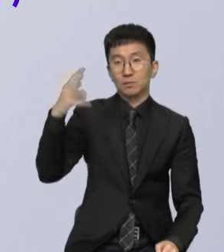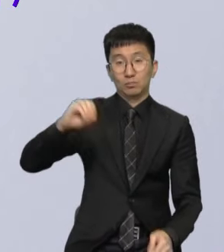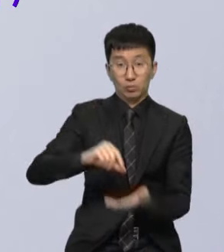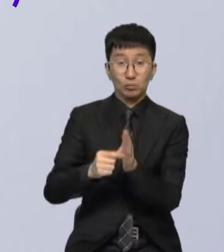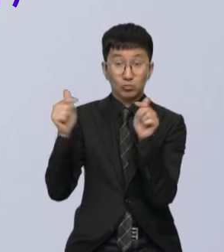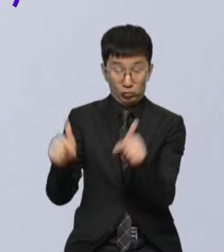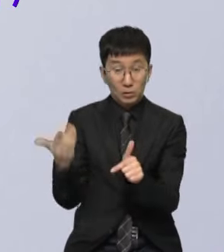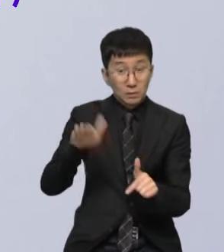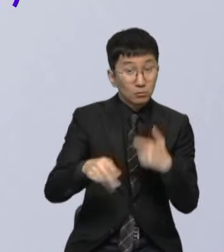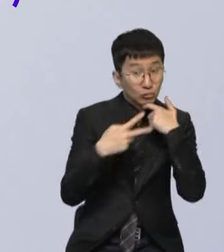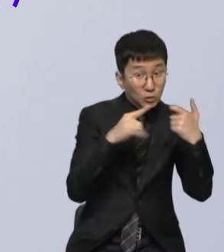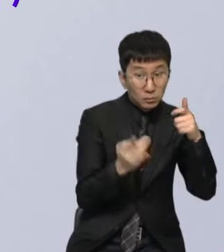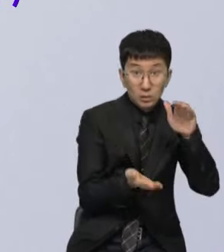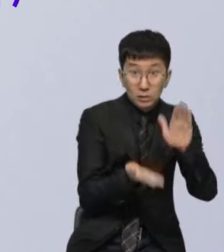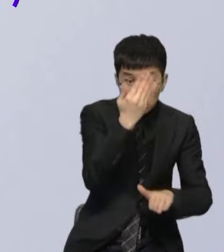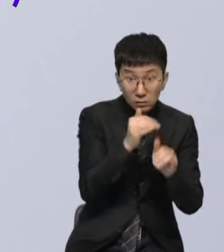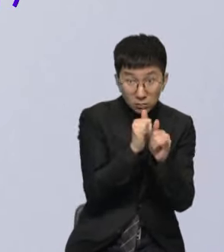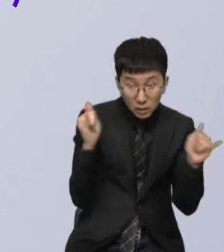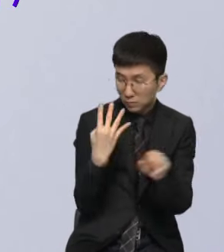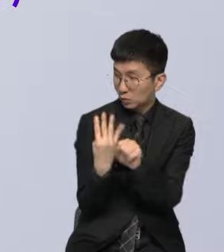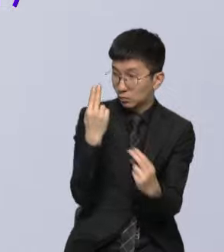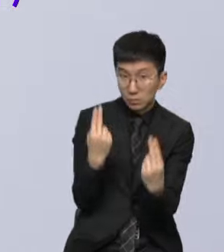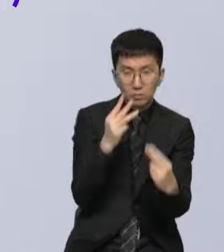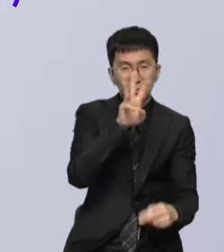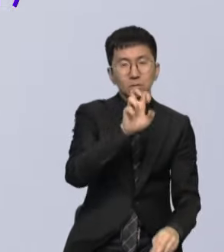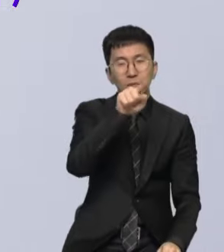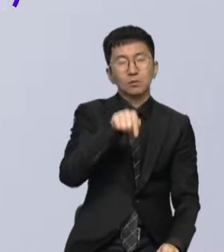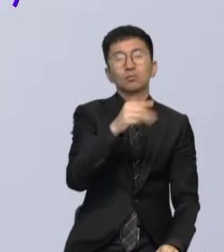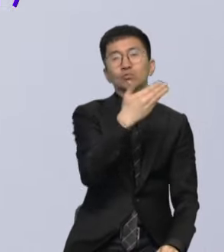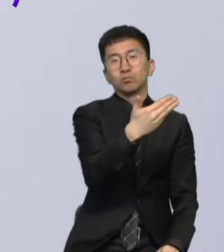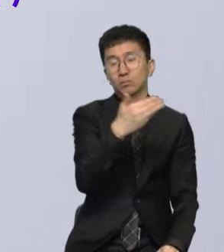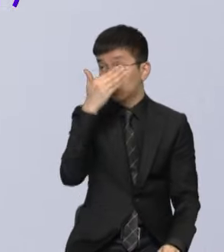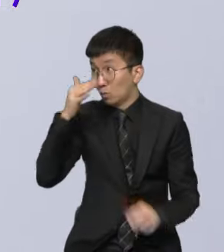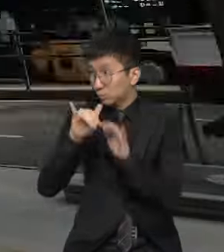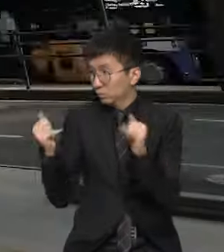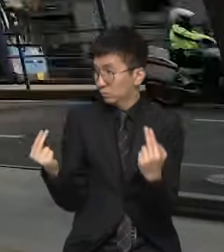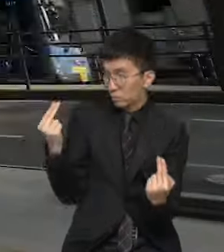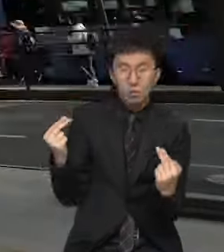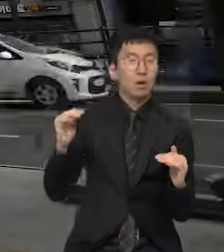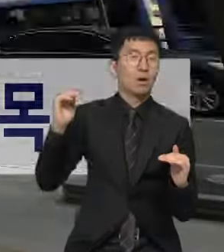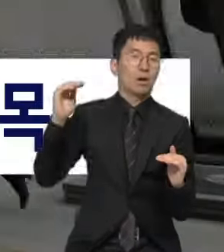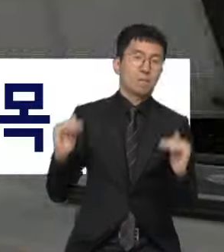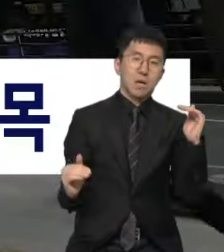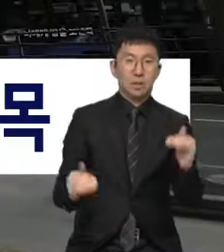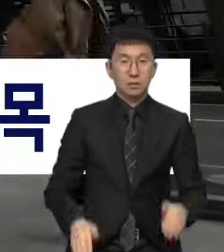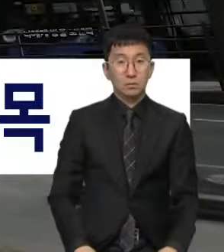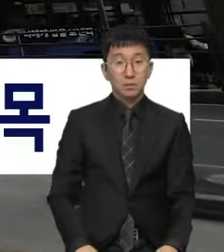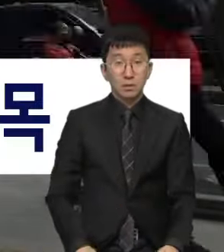이상 유권자는 약 200만 명 등 31.9%로 처음으로 젊은 층을 추월했습니다. 고령화로 인구 구조가 변해서입니다.